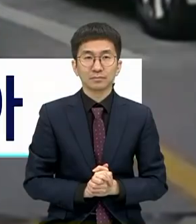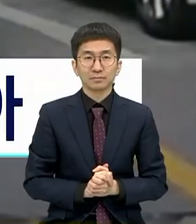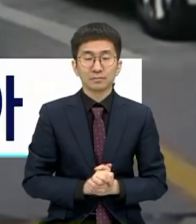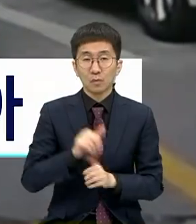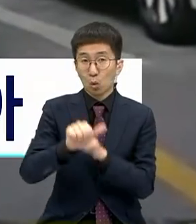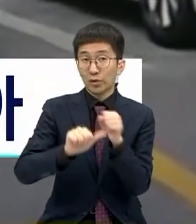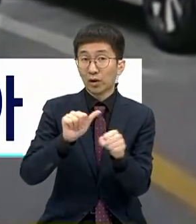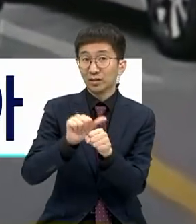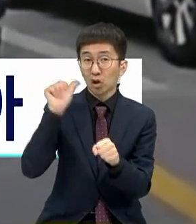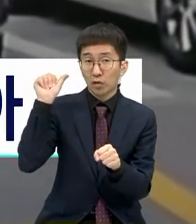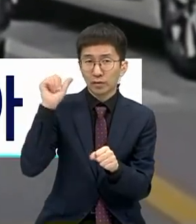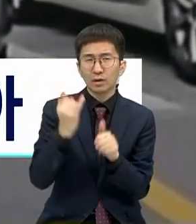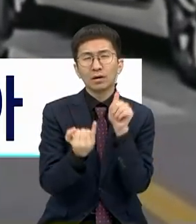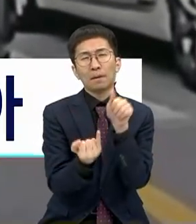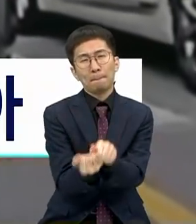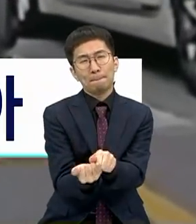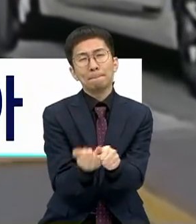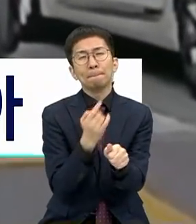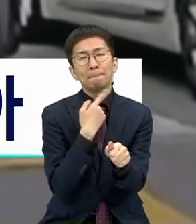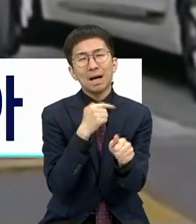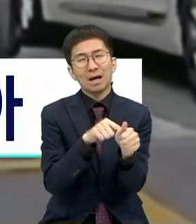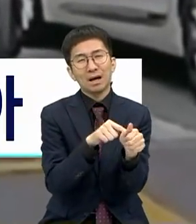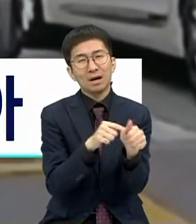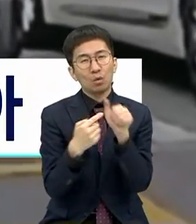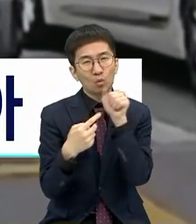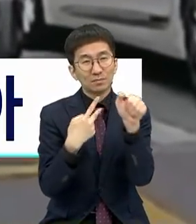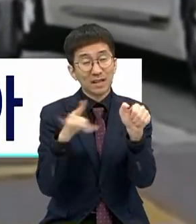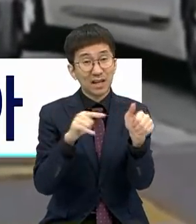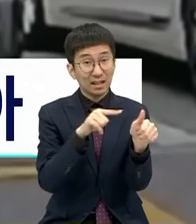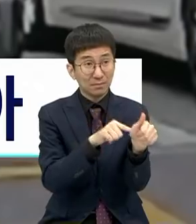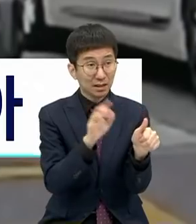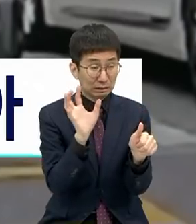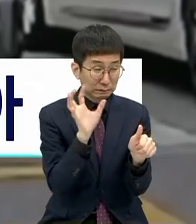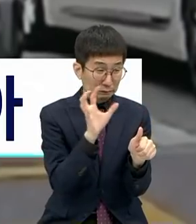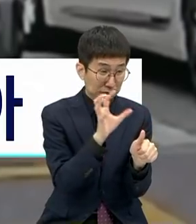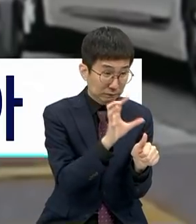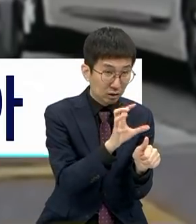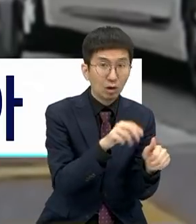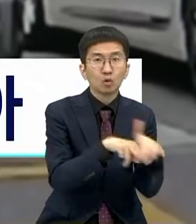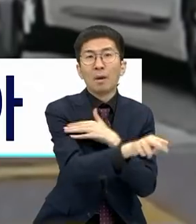(앵커) 5년 전 성폭행 혐의로 수사받던 50대 남성이 구속 직전 잠적해버리는 일이